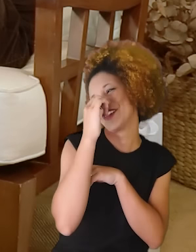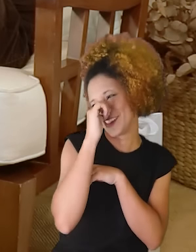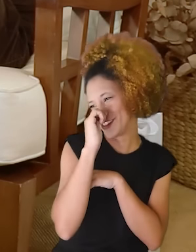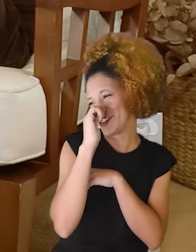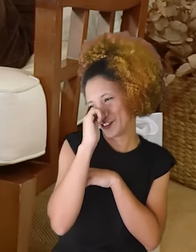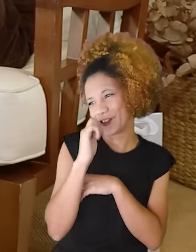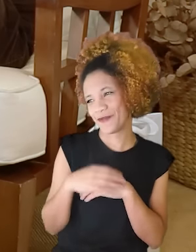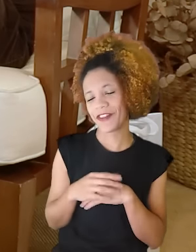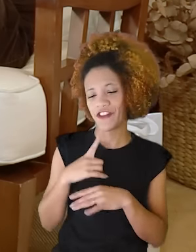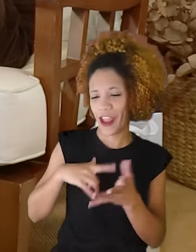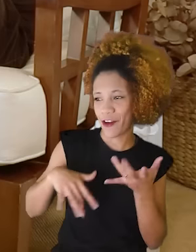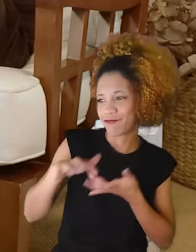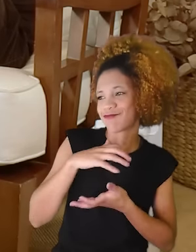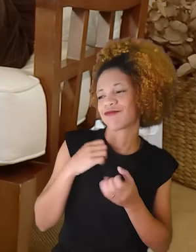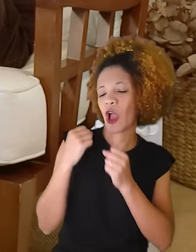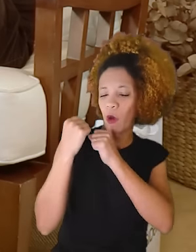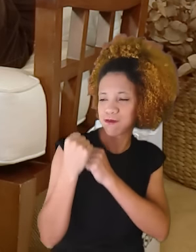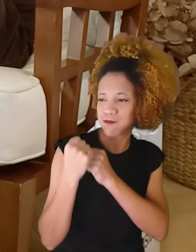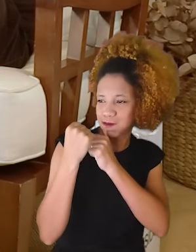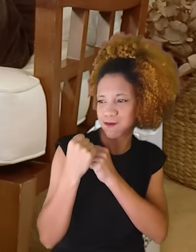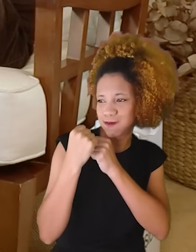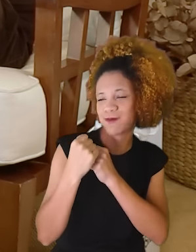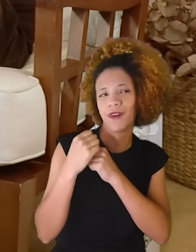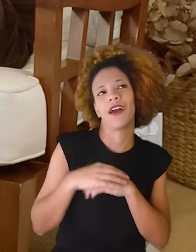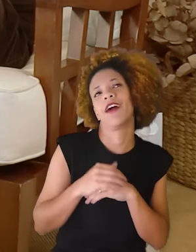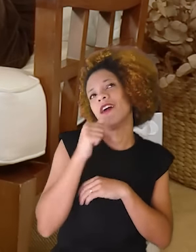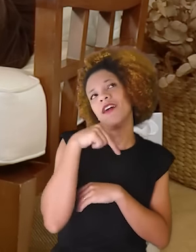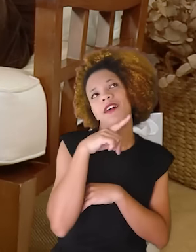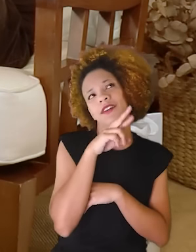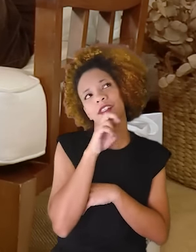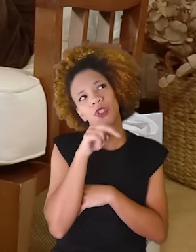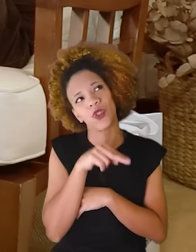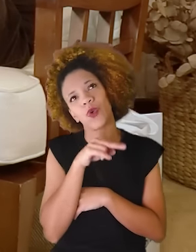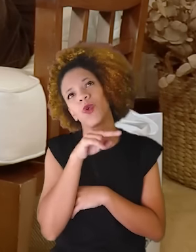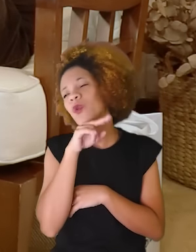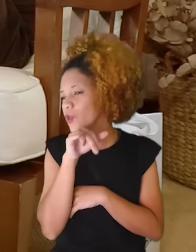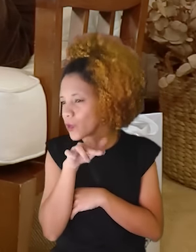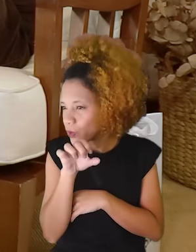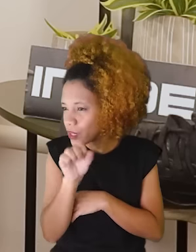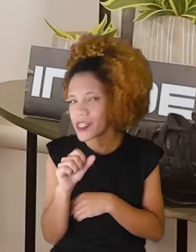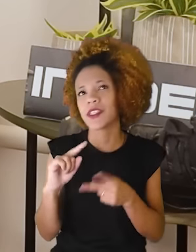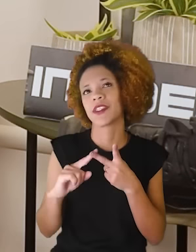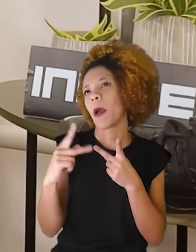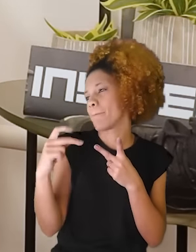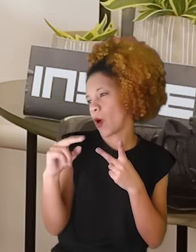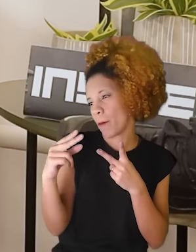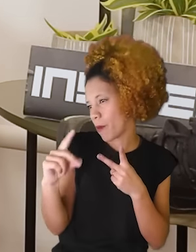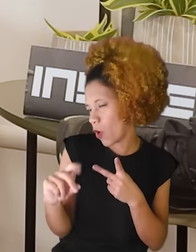que tava essa essa onda de lutas néon Nunes é Popó com sei lá quem aí eu falei que tinha a arrumado